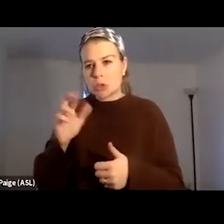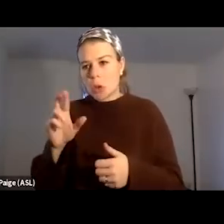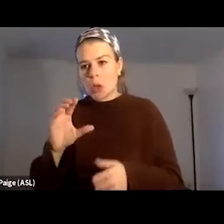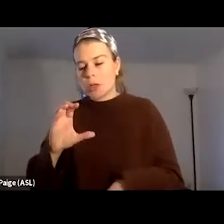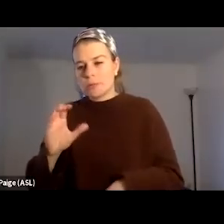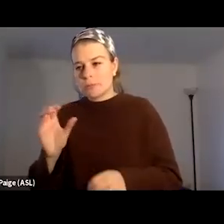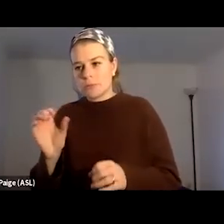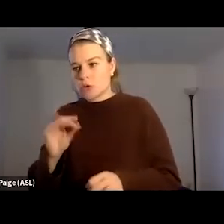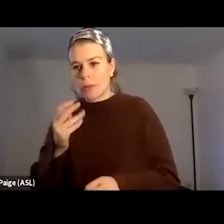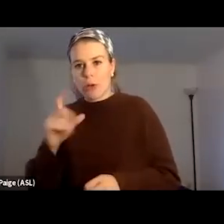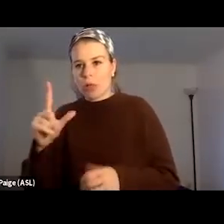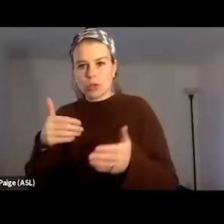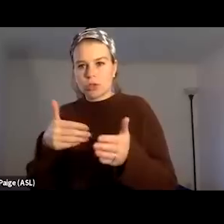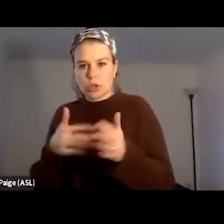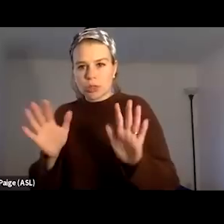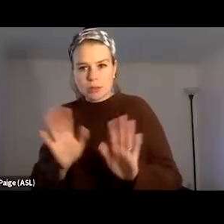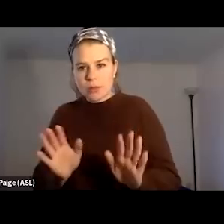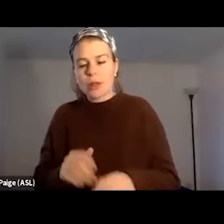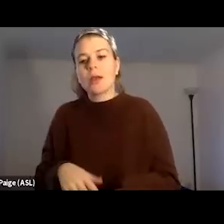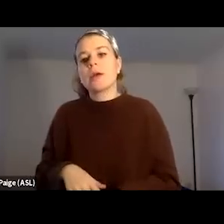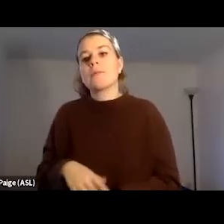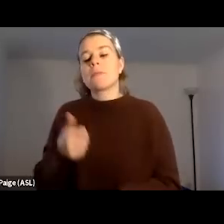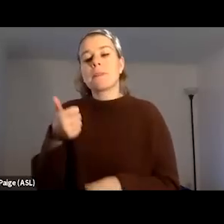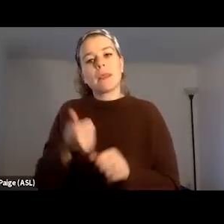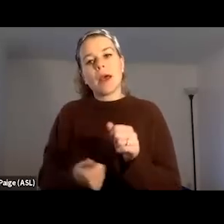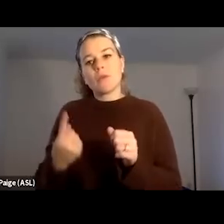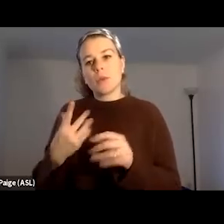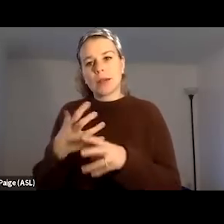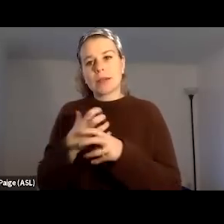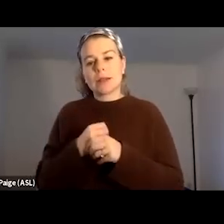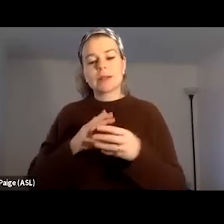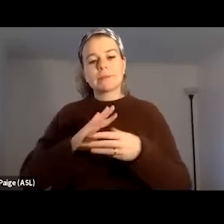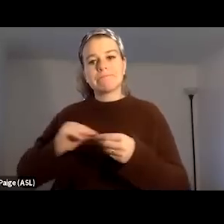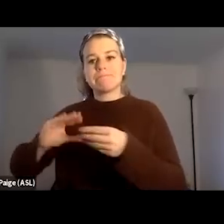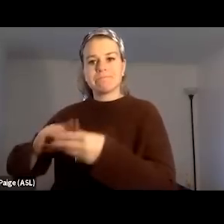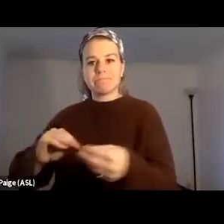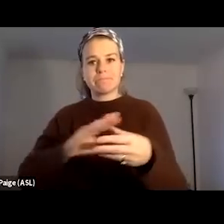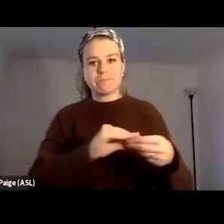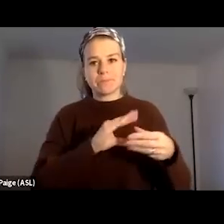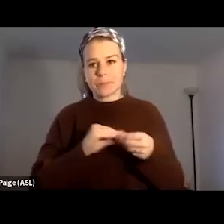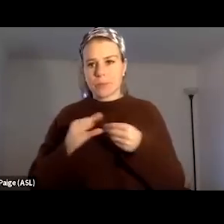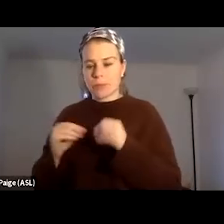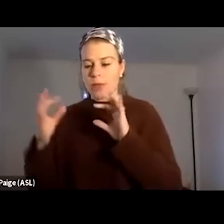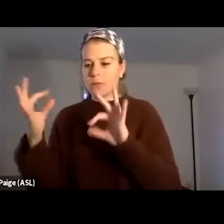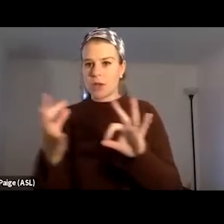Un estudiante diferente lidera cada sesión. Todos hablan y reciben comentarios de sus compañeros.